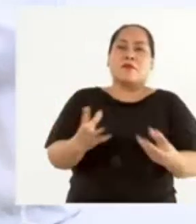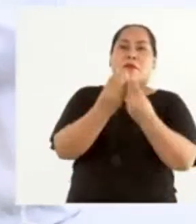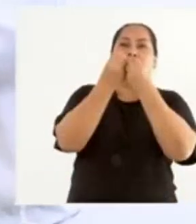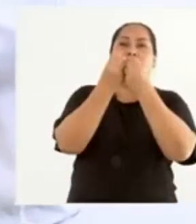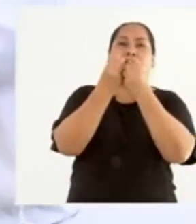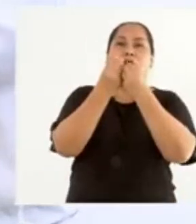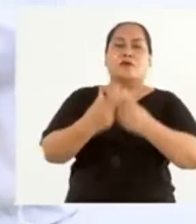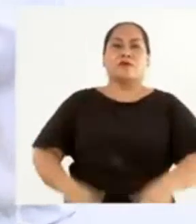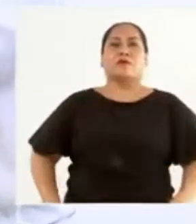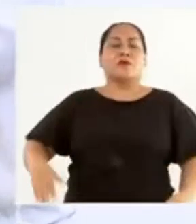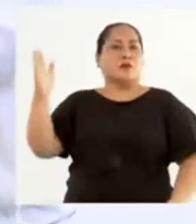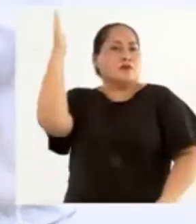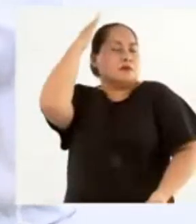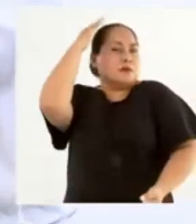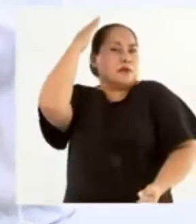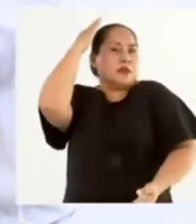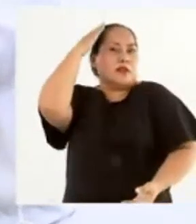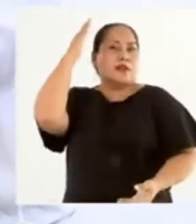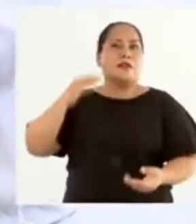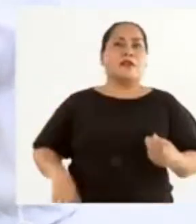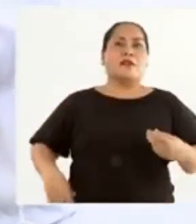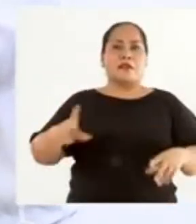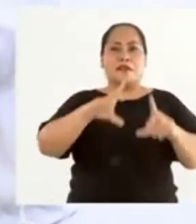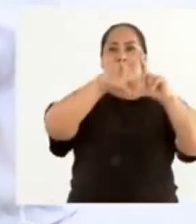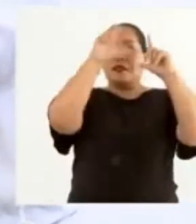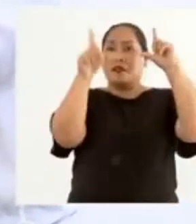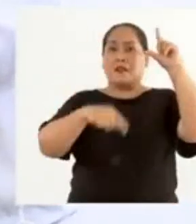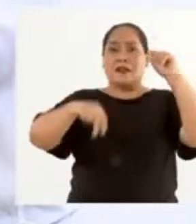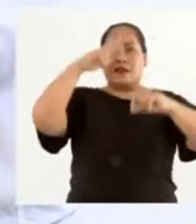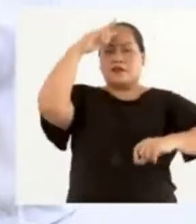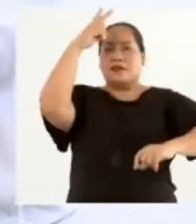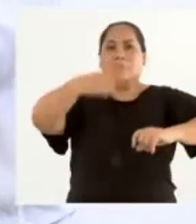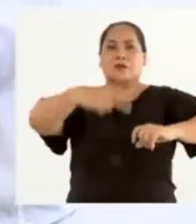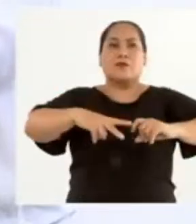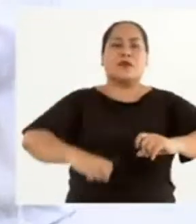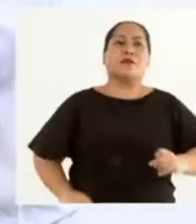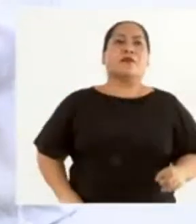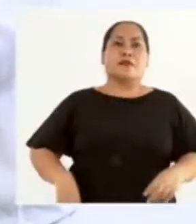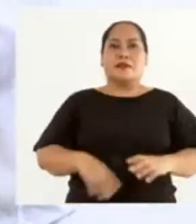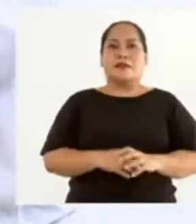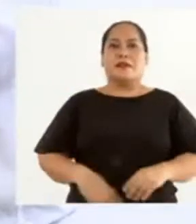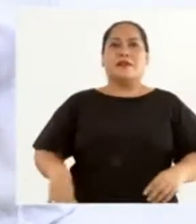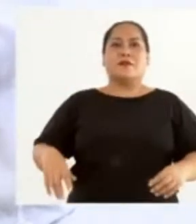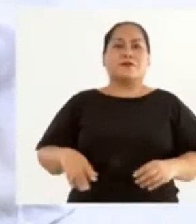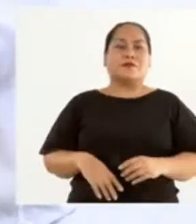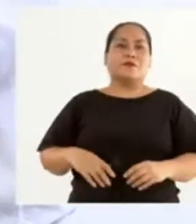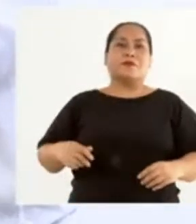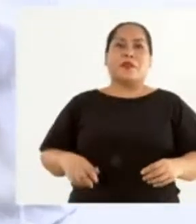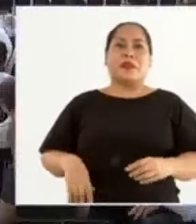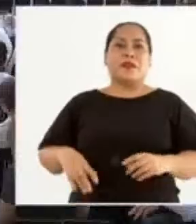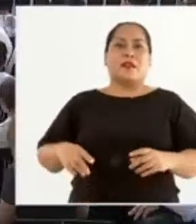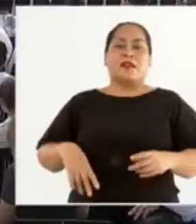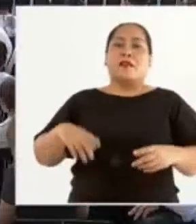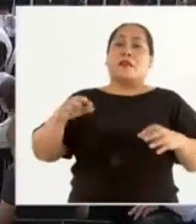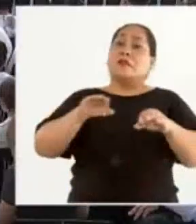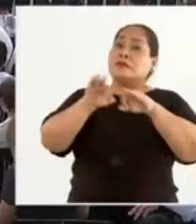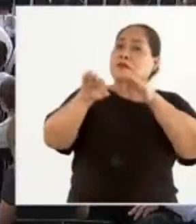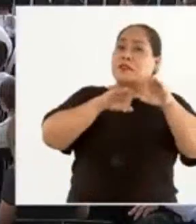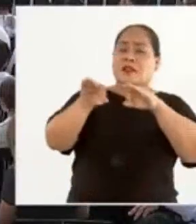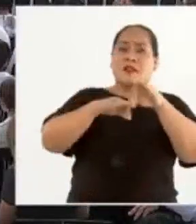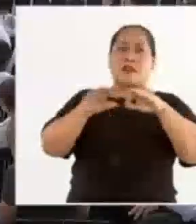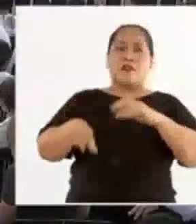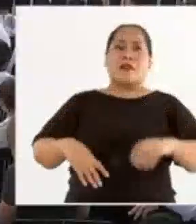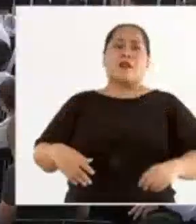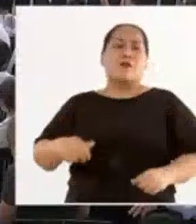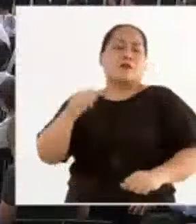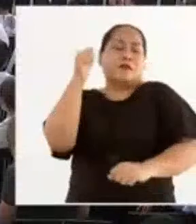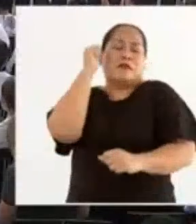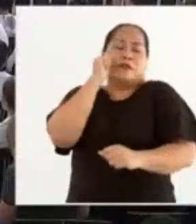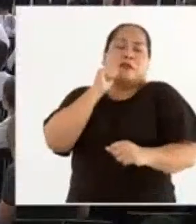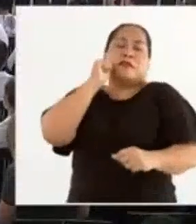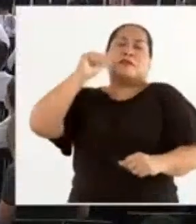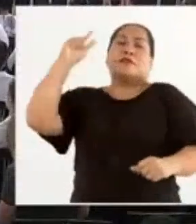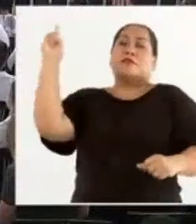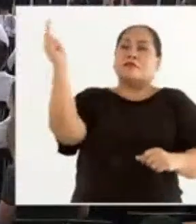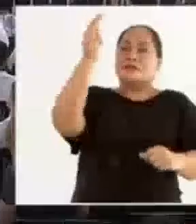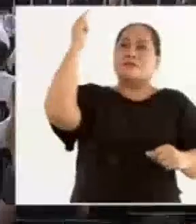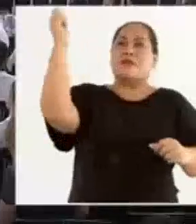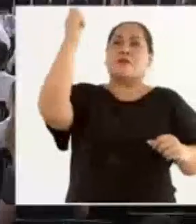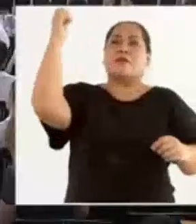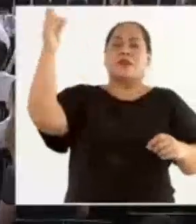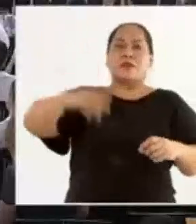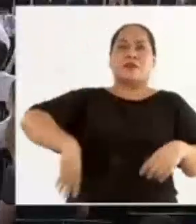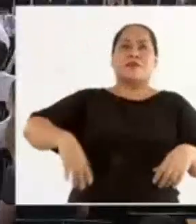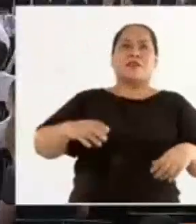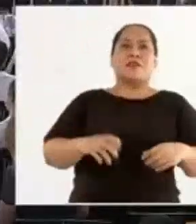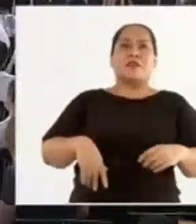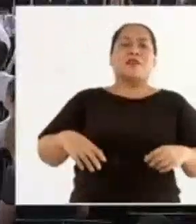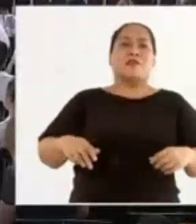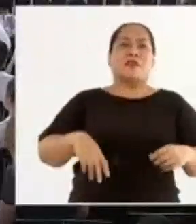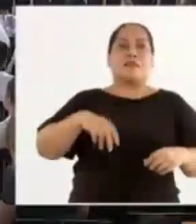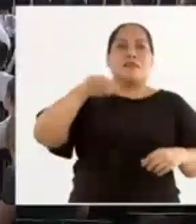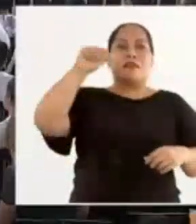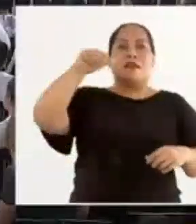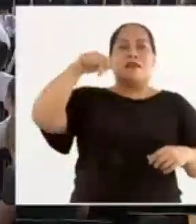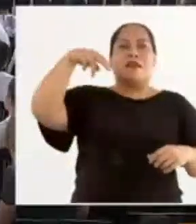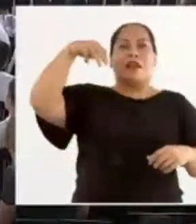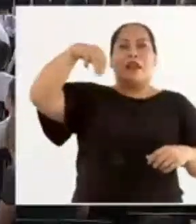la transformación que inició nuestro siempre presidente Andrés Manuel López Obrador. Hoy